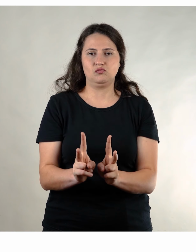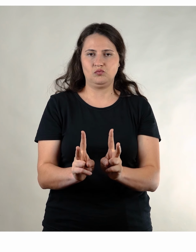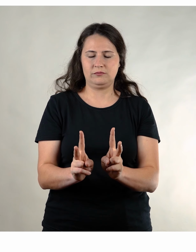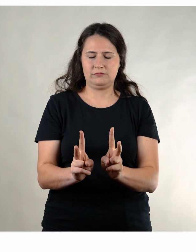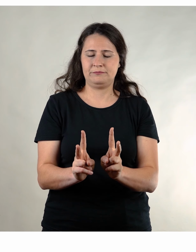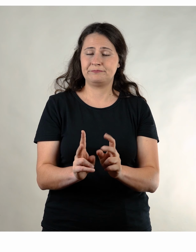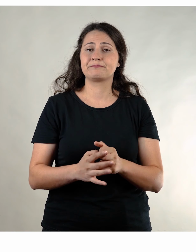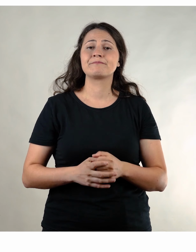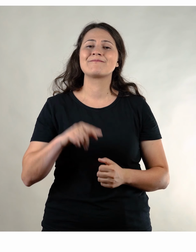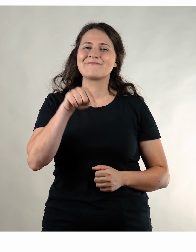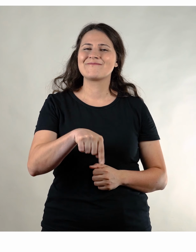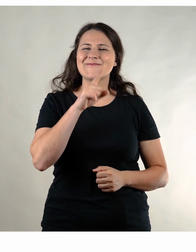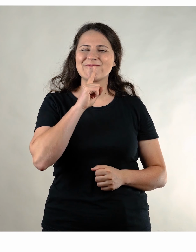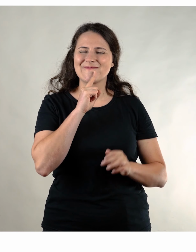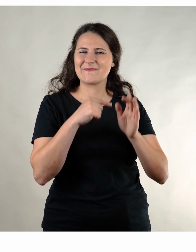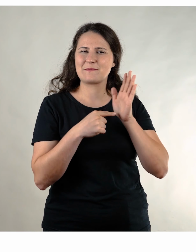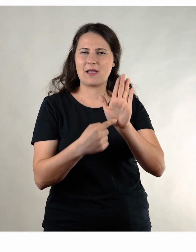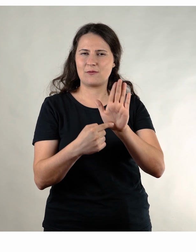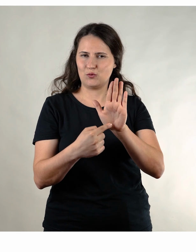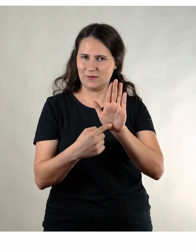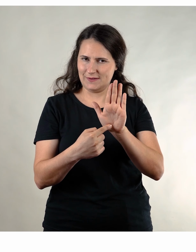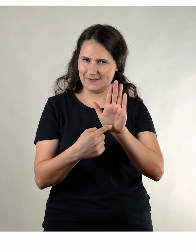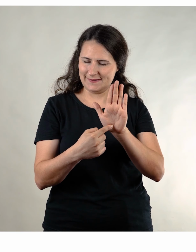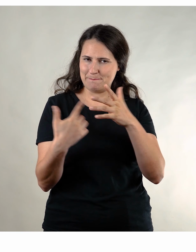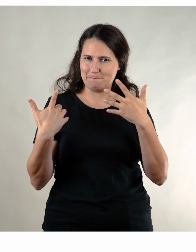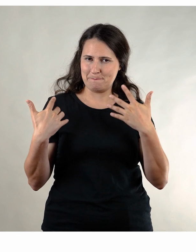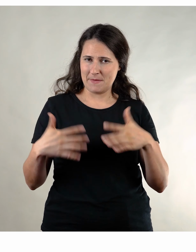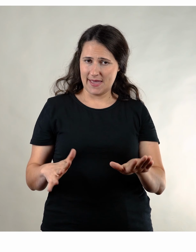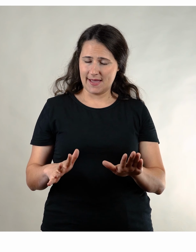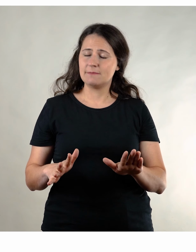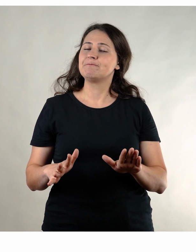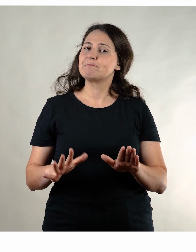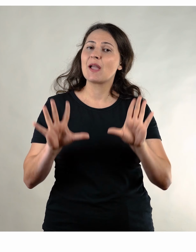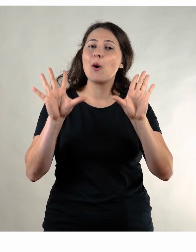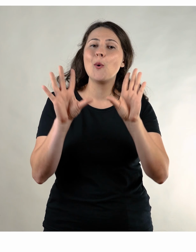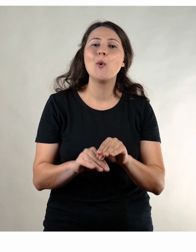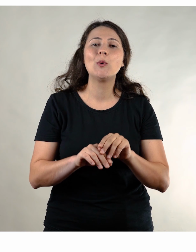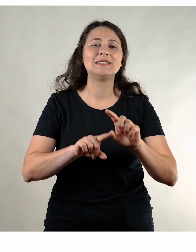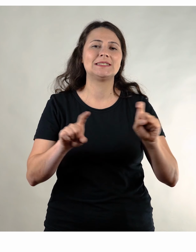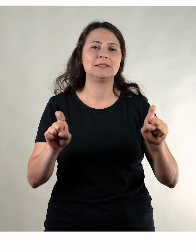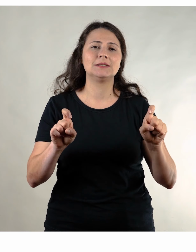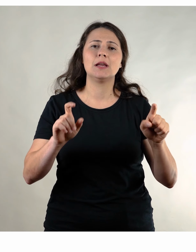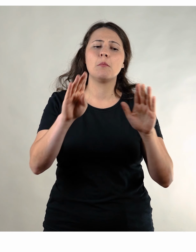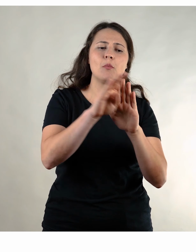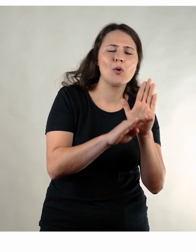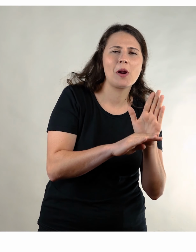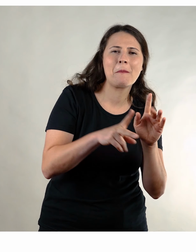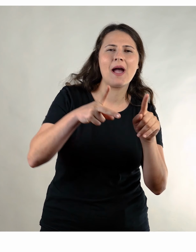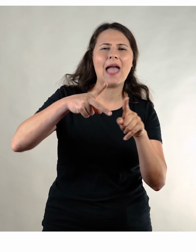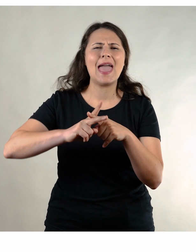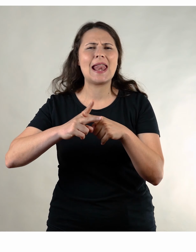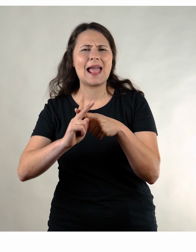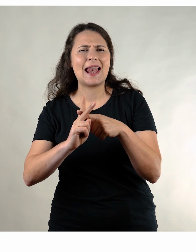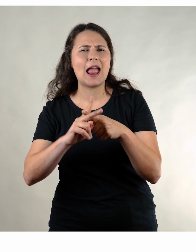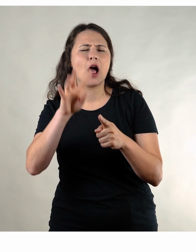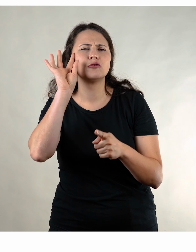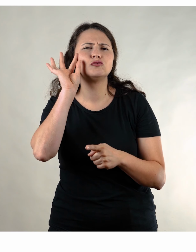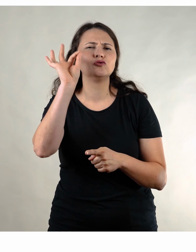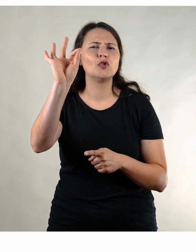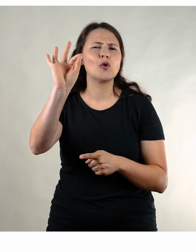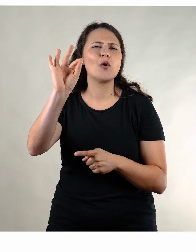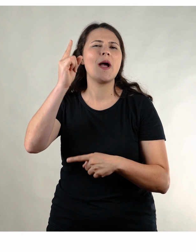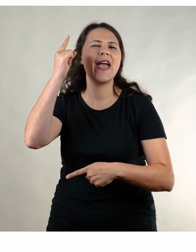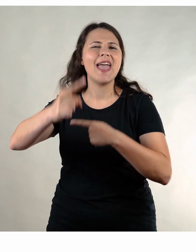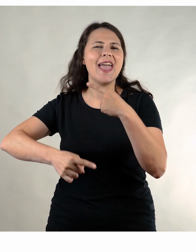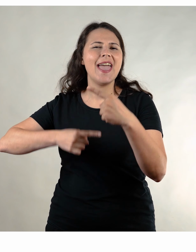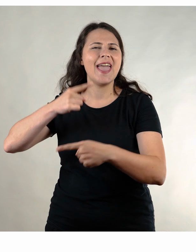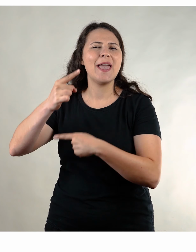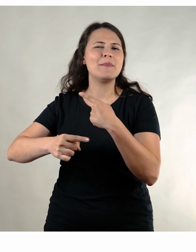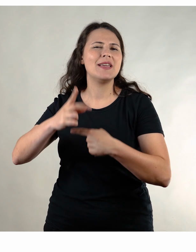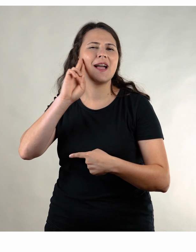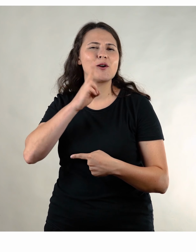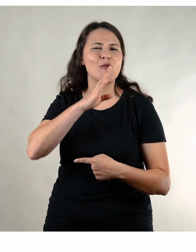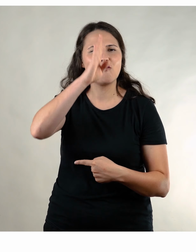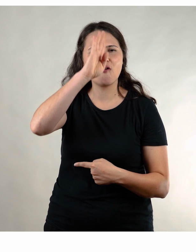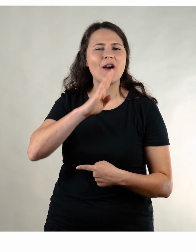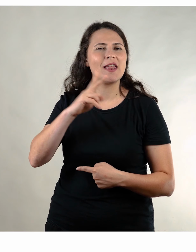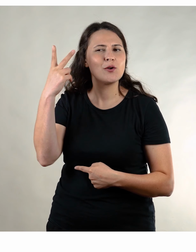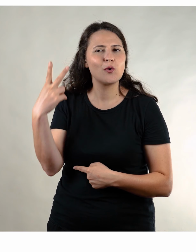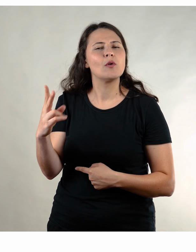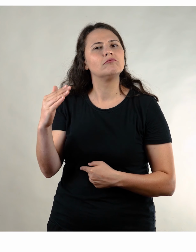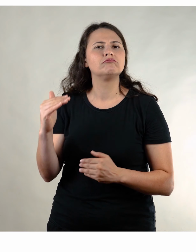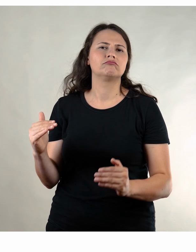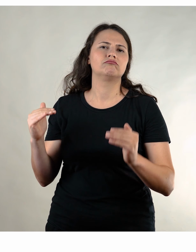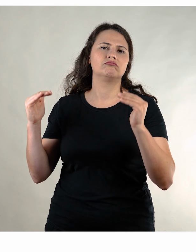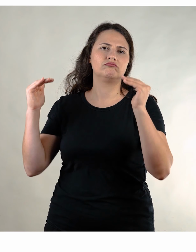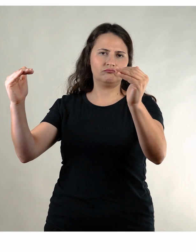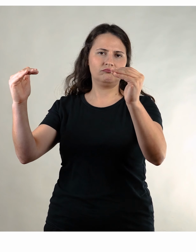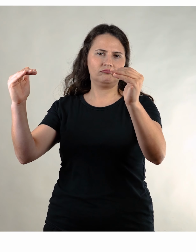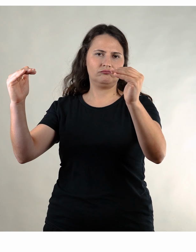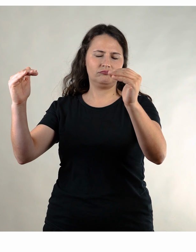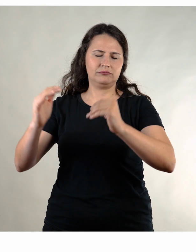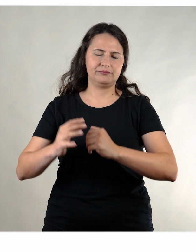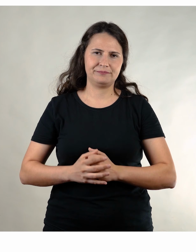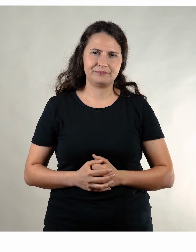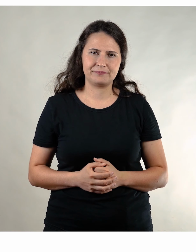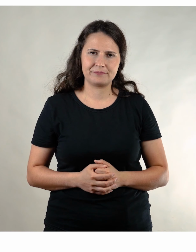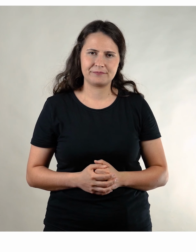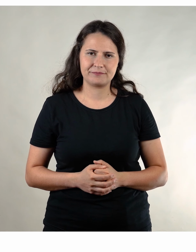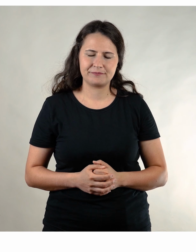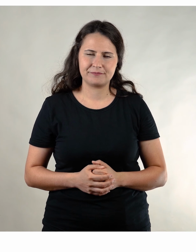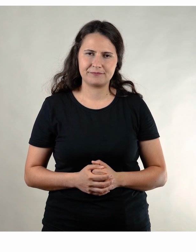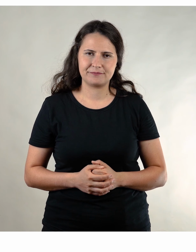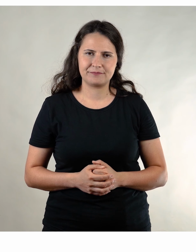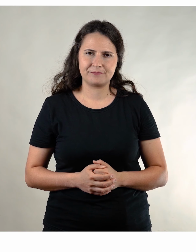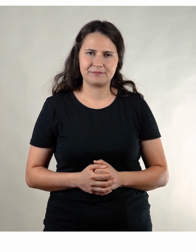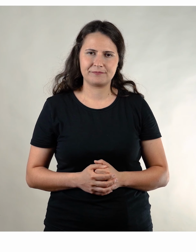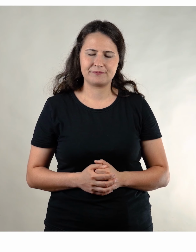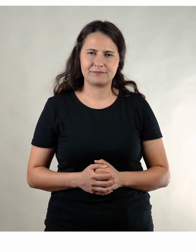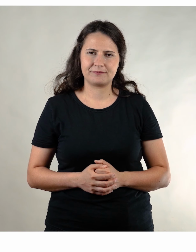Αυτή η παρουσίαση επικεντρώθηκε σε προγράμματα και εργαλεία που βελτιώνουν την εμπειρία των ταξιδιωτών με προβλήματα ακοής.